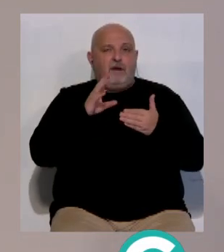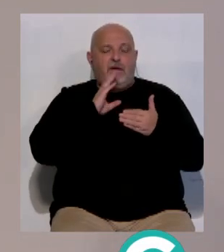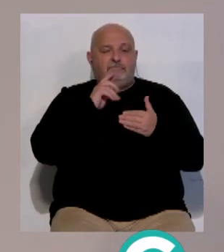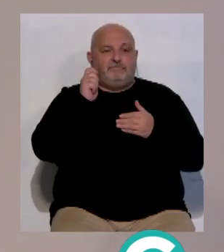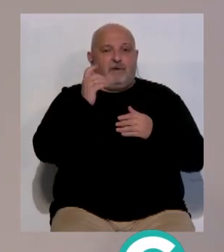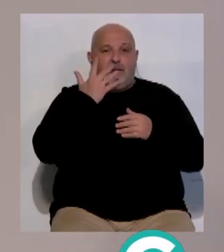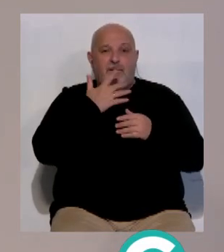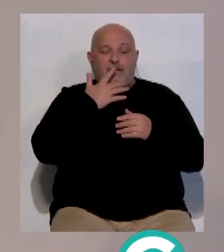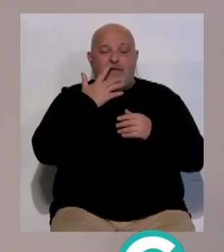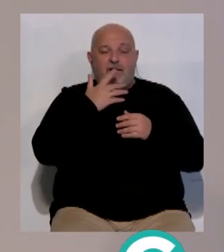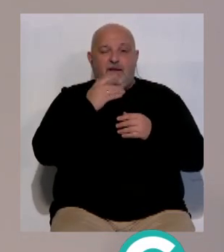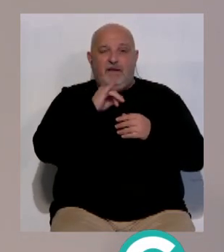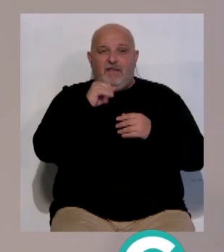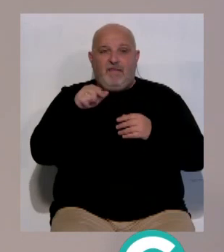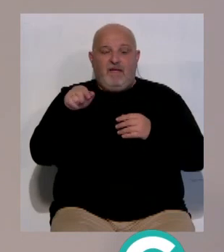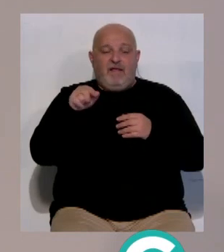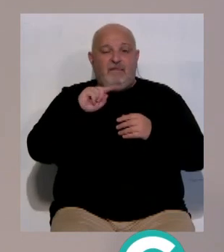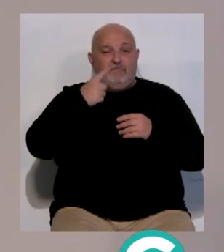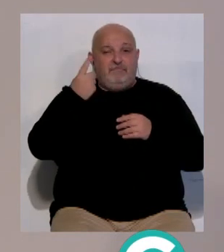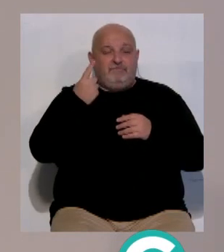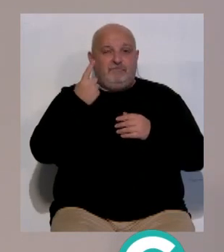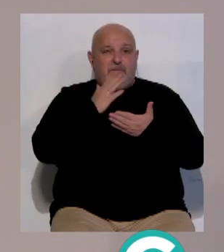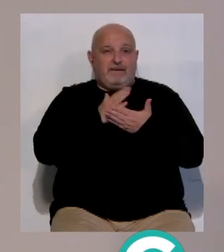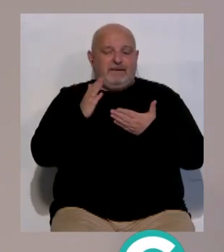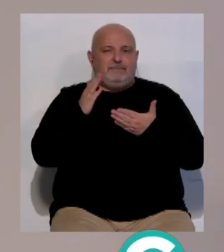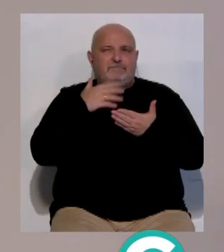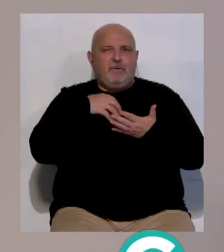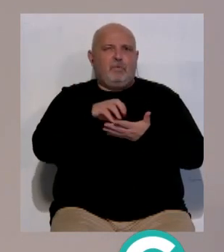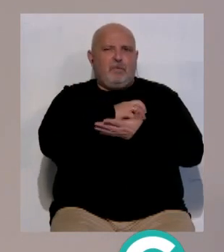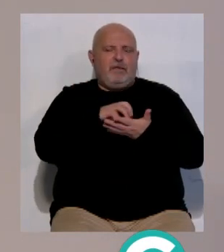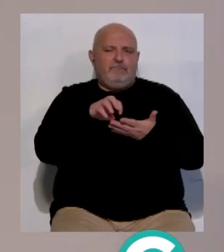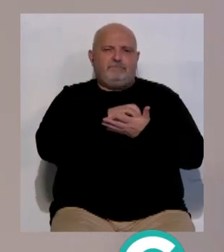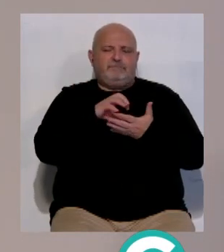amarilla de a Isa carcelén y la primera parte tuve mis dudas cuando se produjo la acción pero después